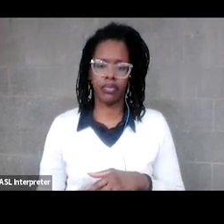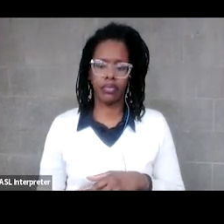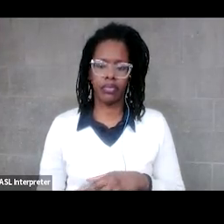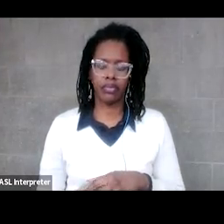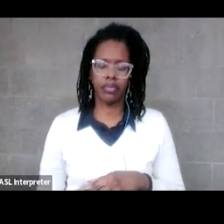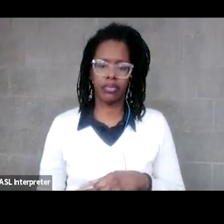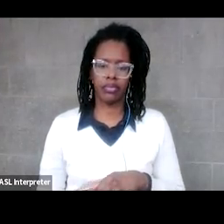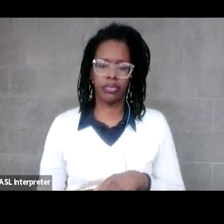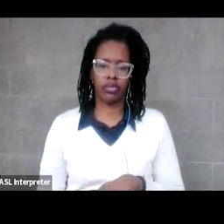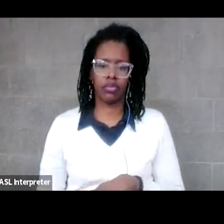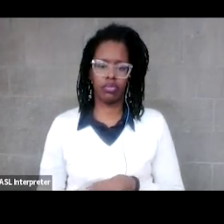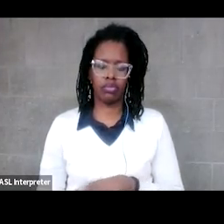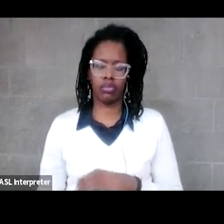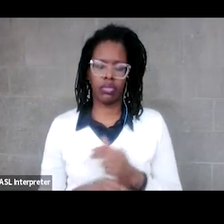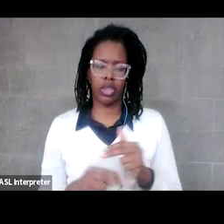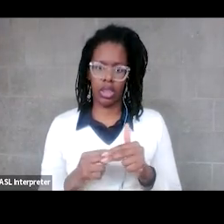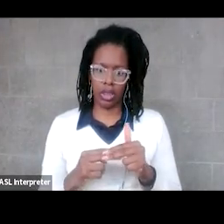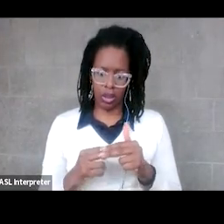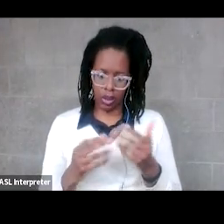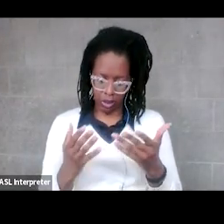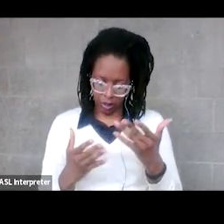No estoy segura de por qué esta diapositiva no avanza.